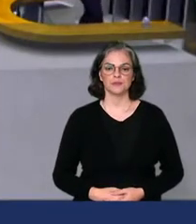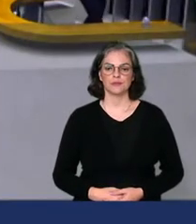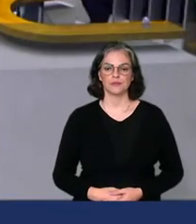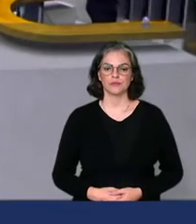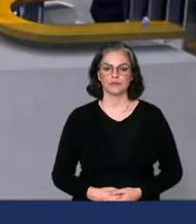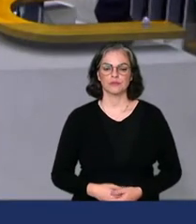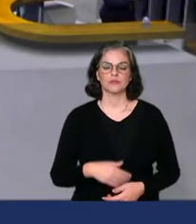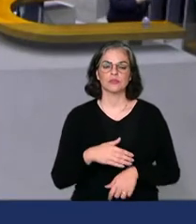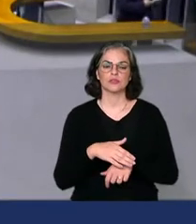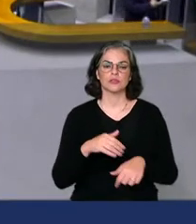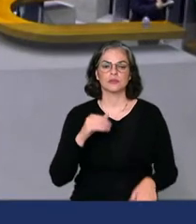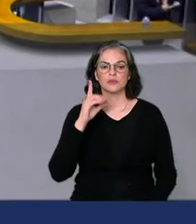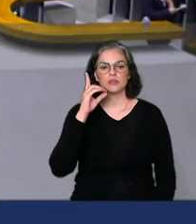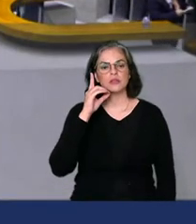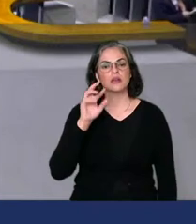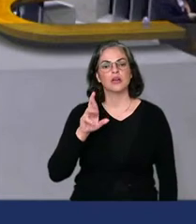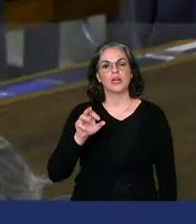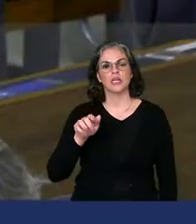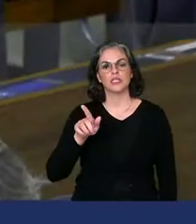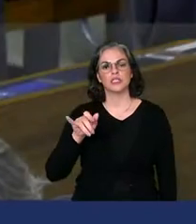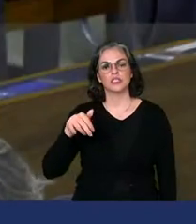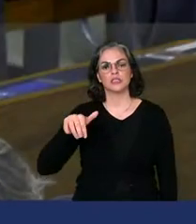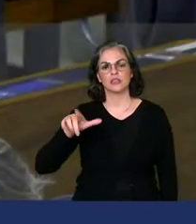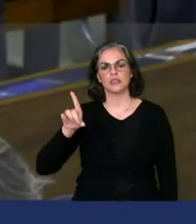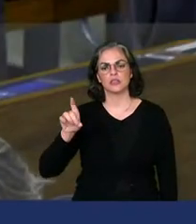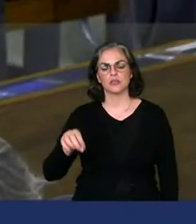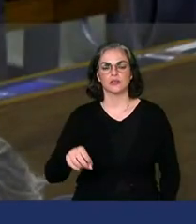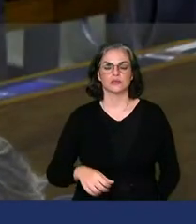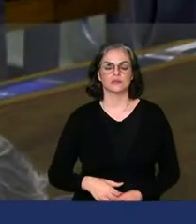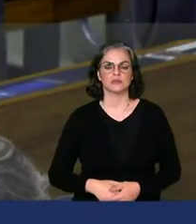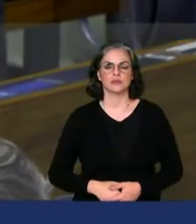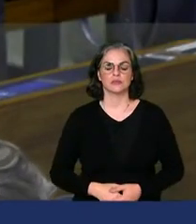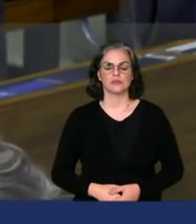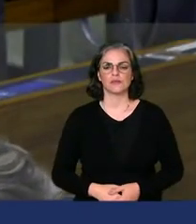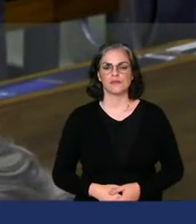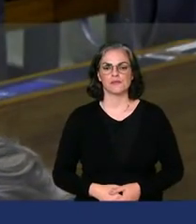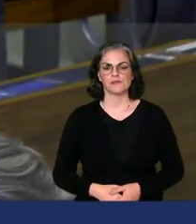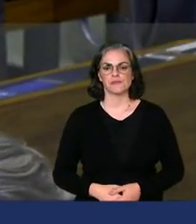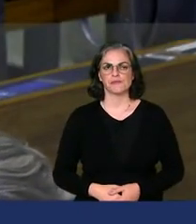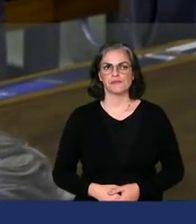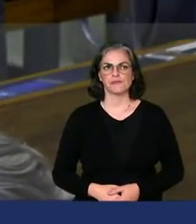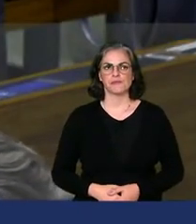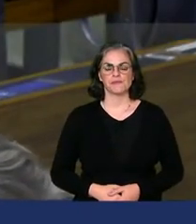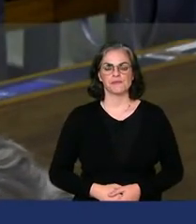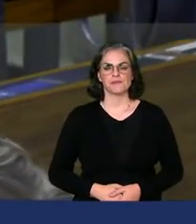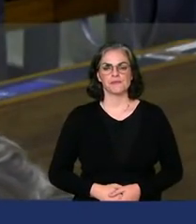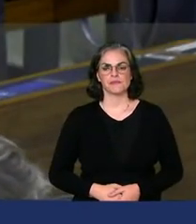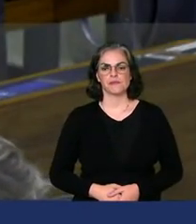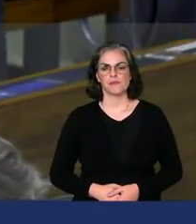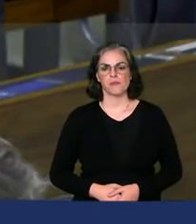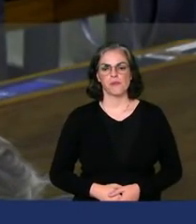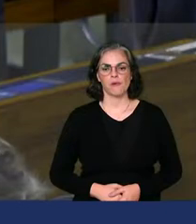SENHOR PRESIDENTE. -- [DEPUTADO]: PRESIDENTE. -- [PRESIDENTE]: DEPUTADO REGINALDO, RAPIDAMENTE. -- [DEPUTADO]: QUERO AQUI, DIALOGANDO E CORROBORANDO COM A